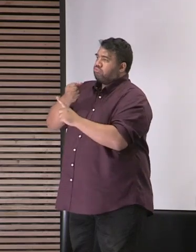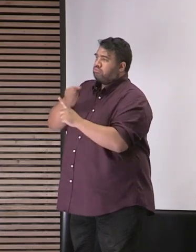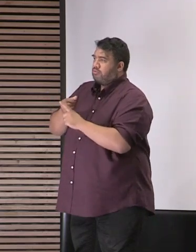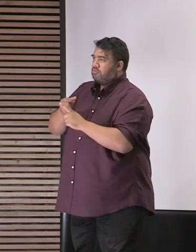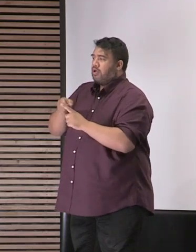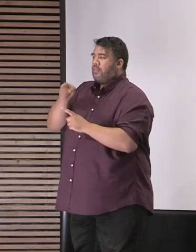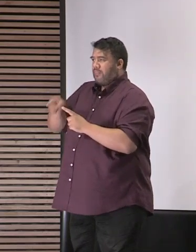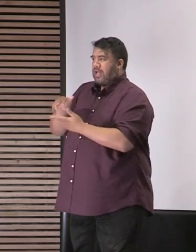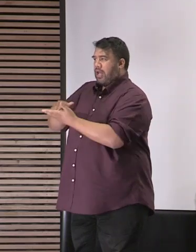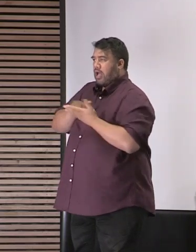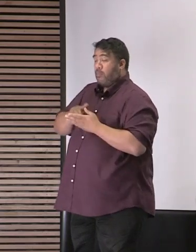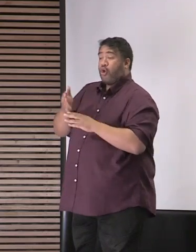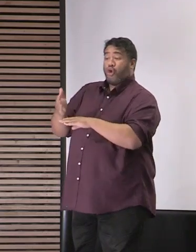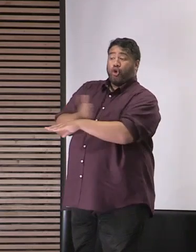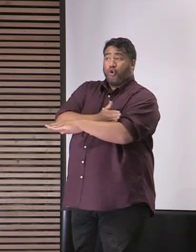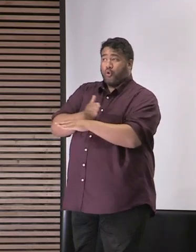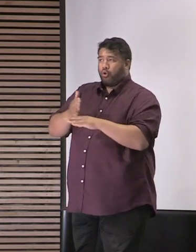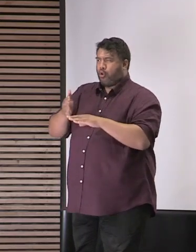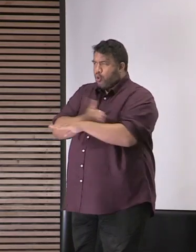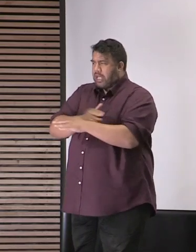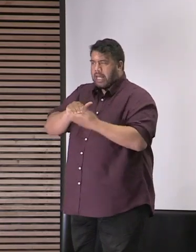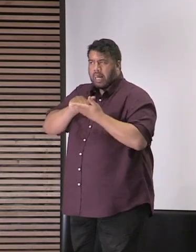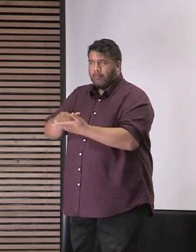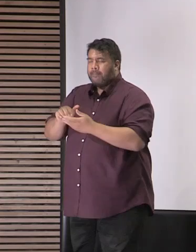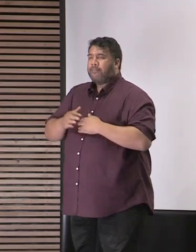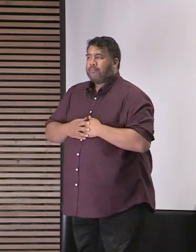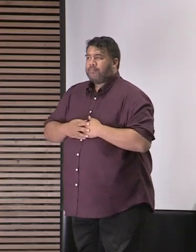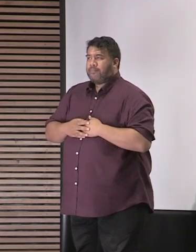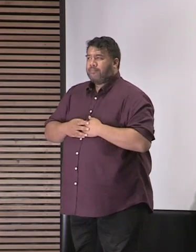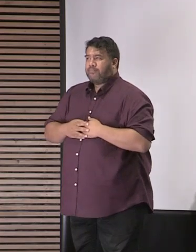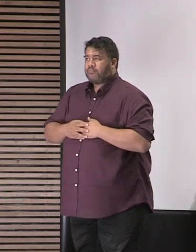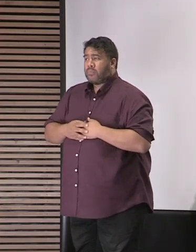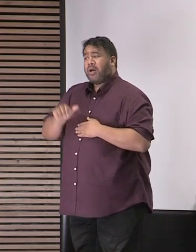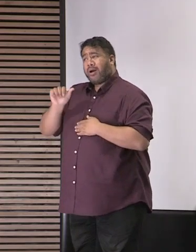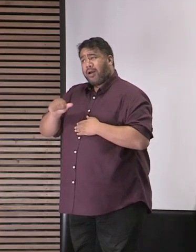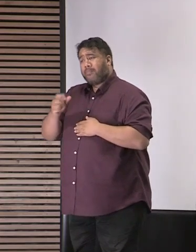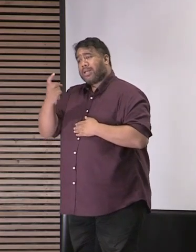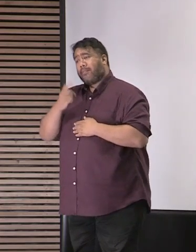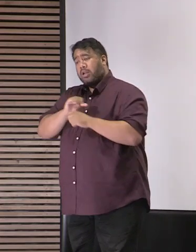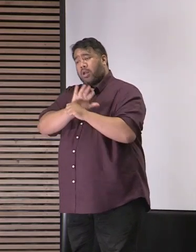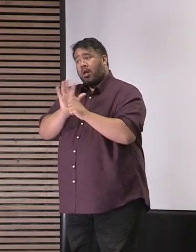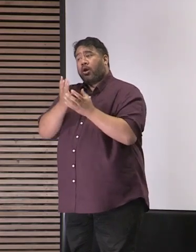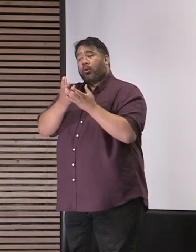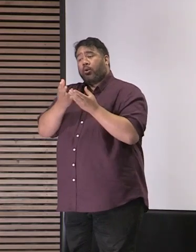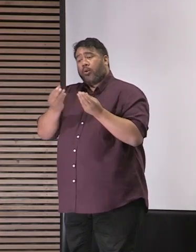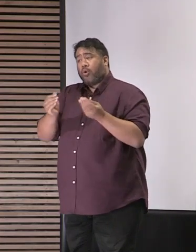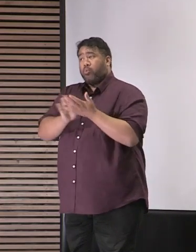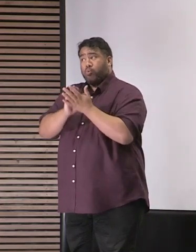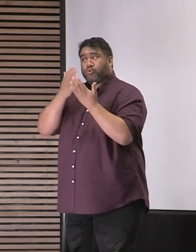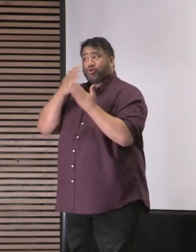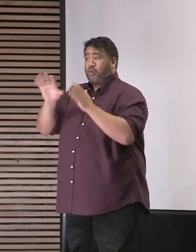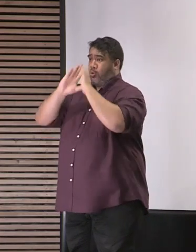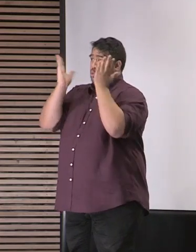la ligera. Es por eso que los $